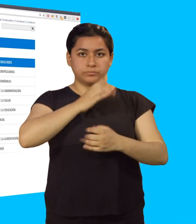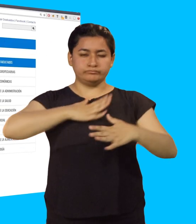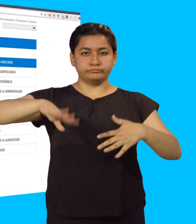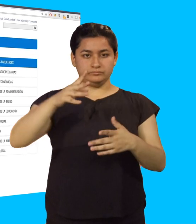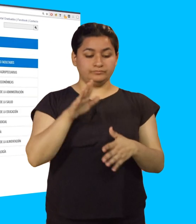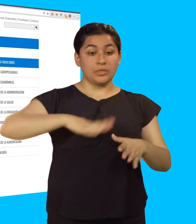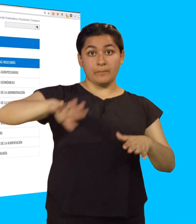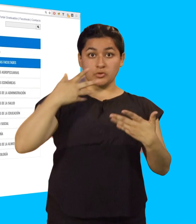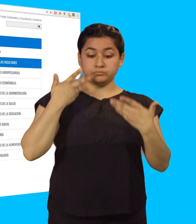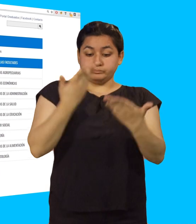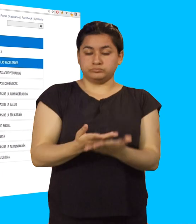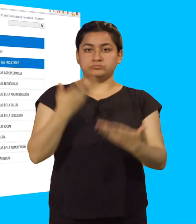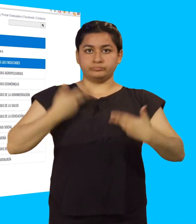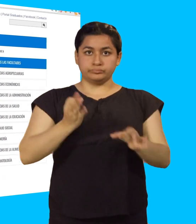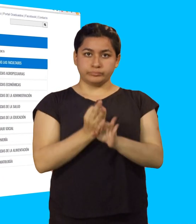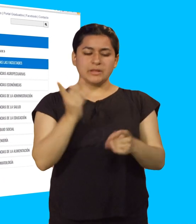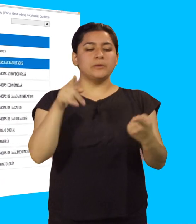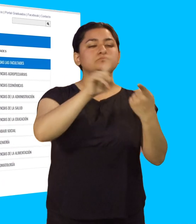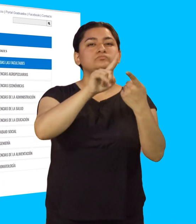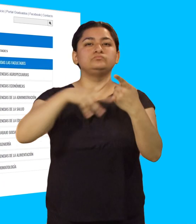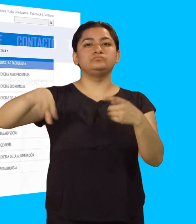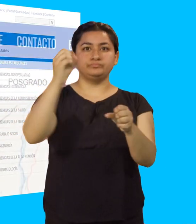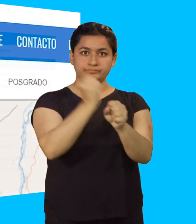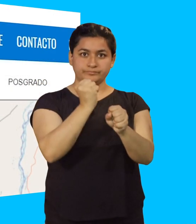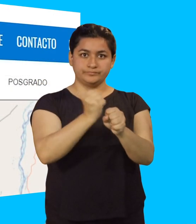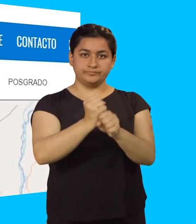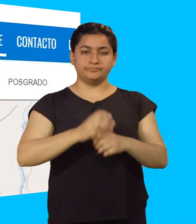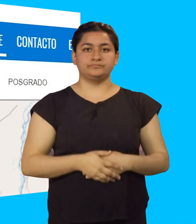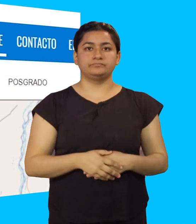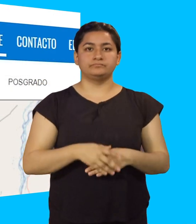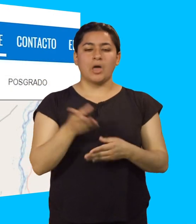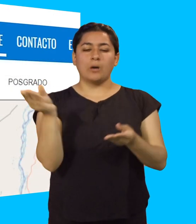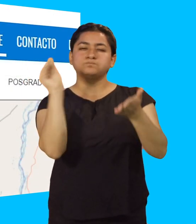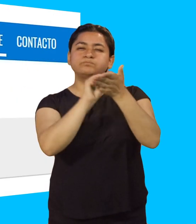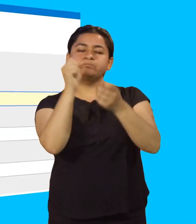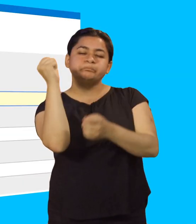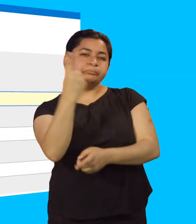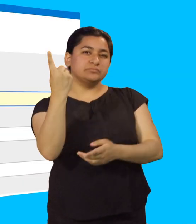Un espacio donde mostrar tu perfil profesional y contactarte con el mundo del trabajo. Registrarse es rápido y sencillo.